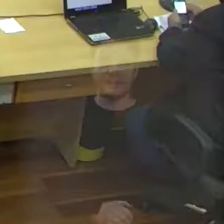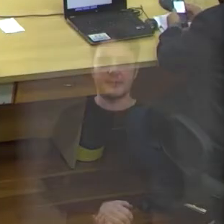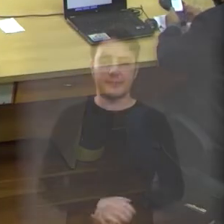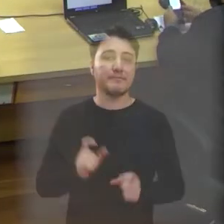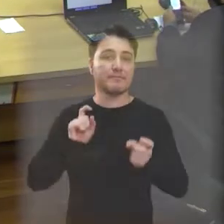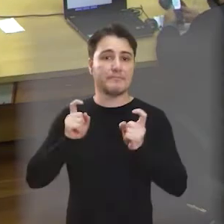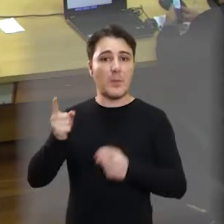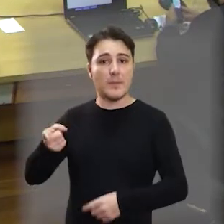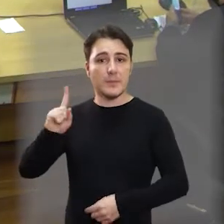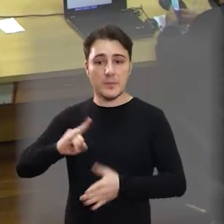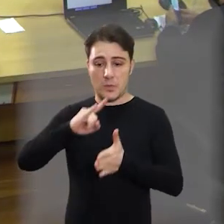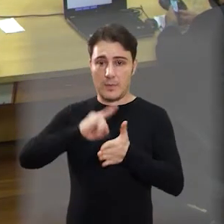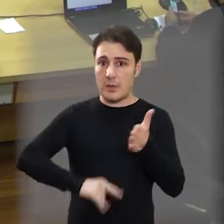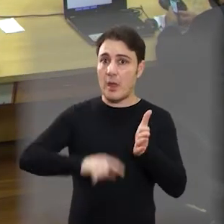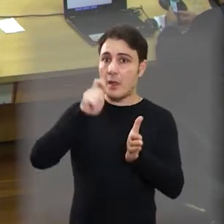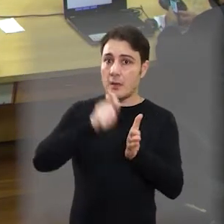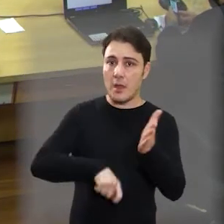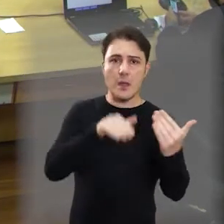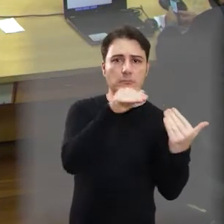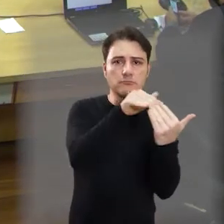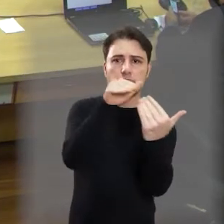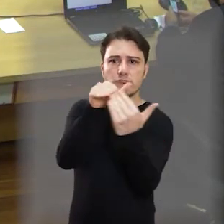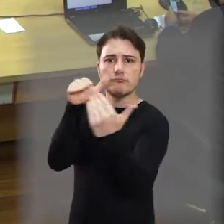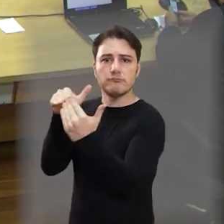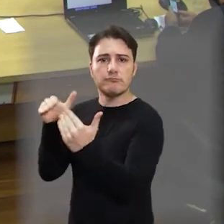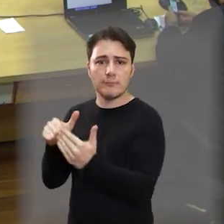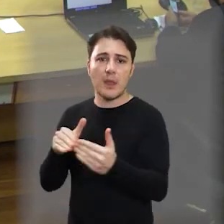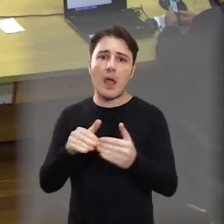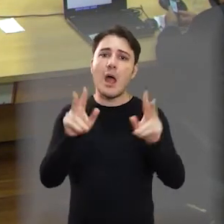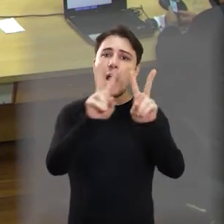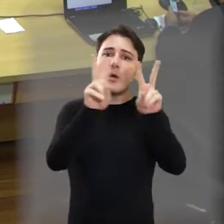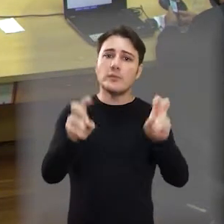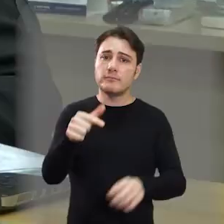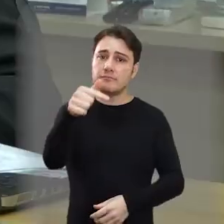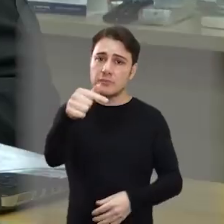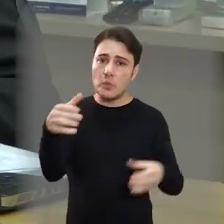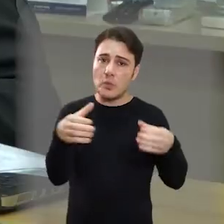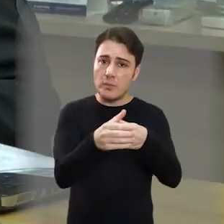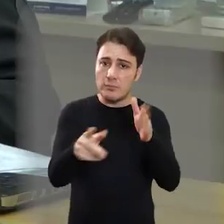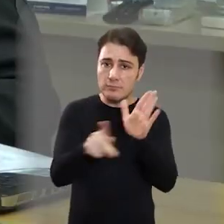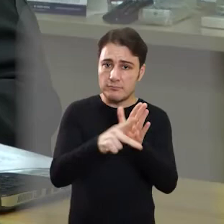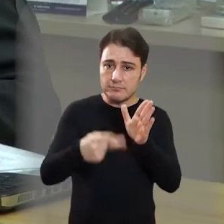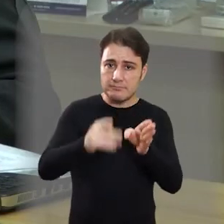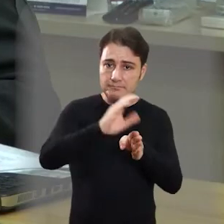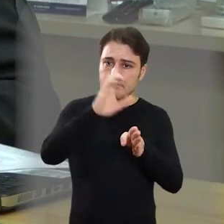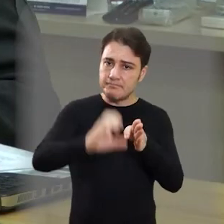Na primeira sessão ordinária do ano foi aprovado um termo de acordo para a composição das 7